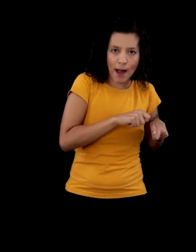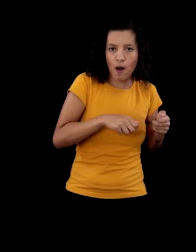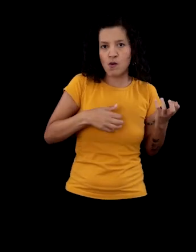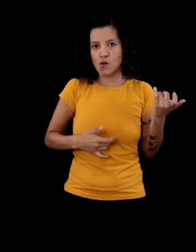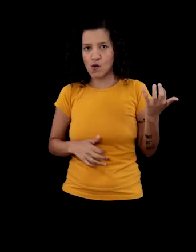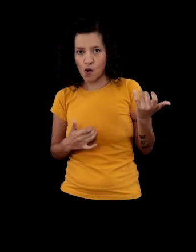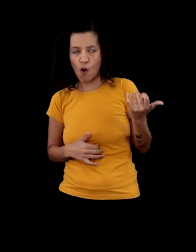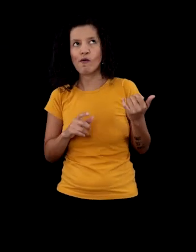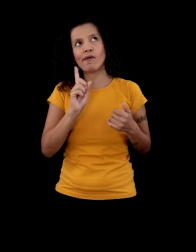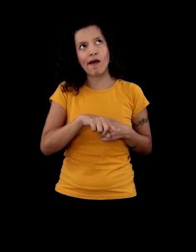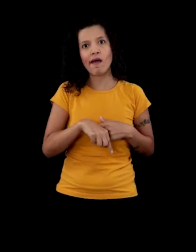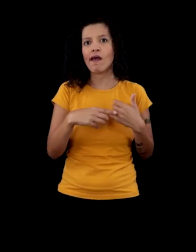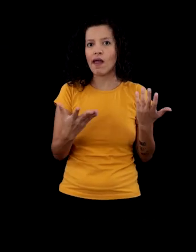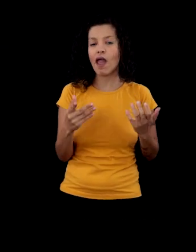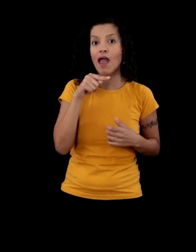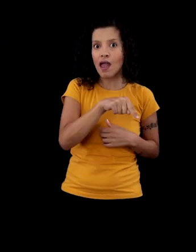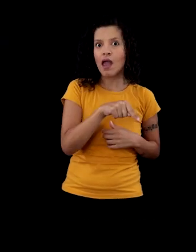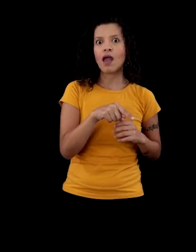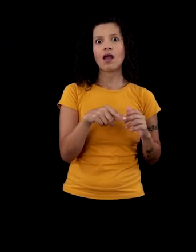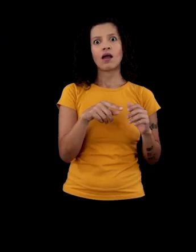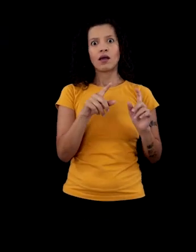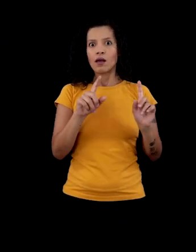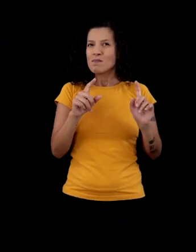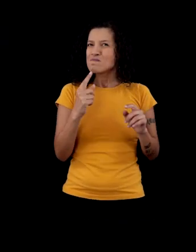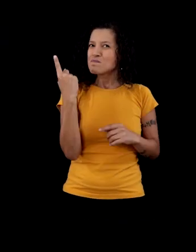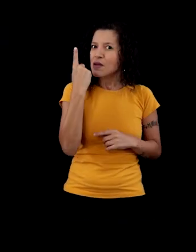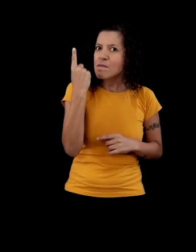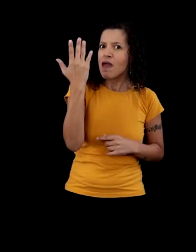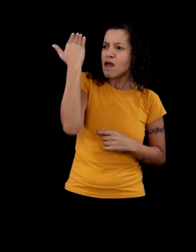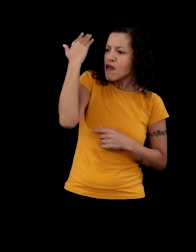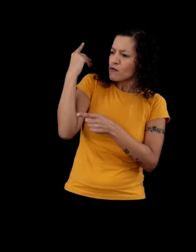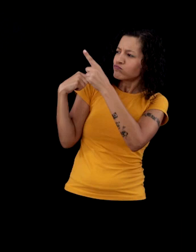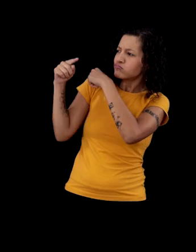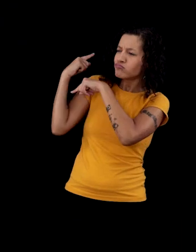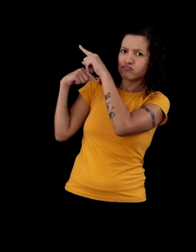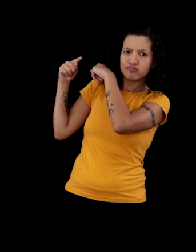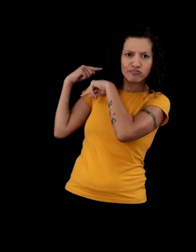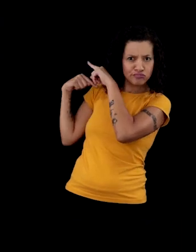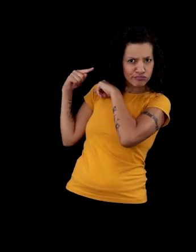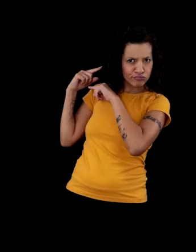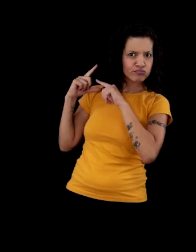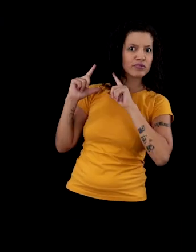que é o carimbó, digamos assim, o som primeiro, mais roots;